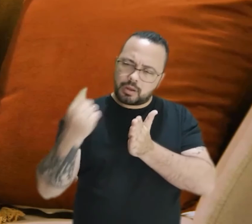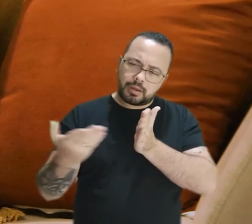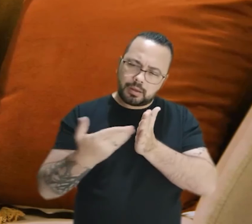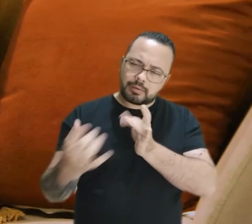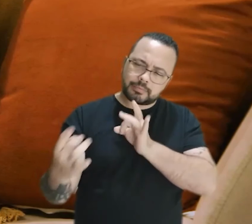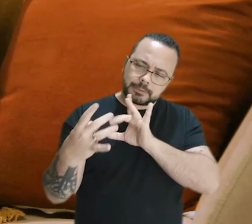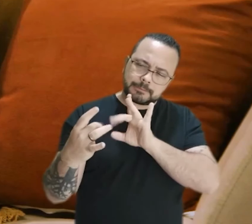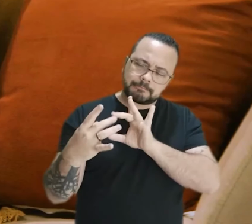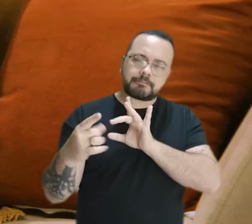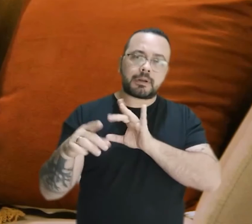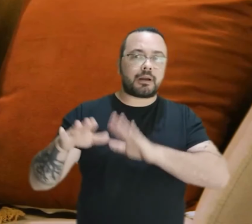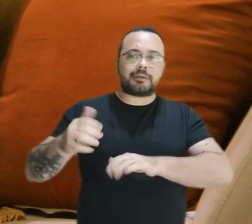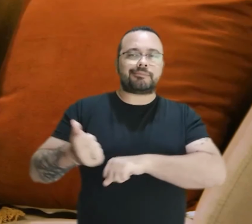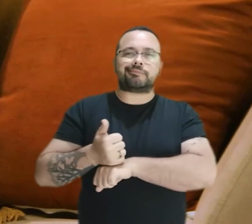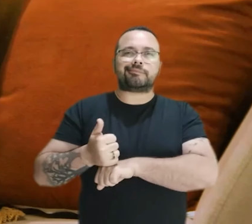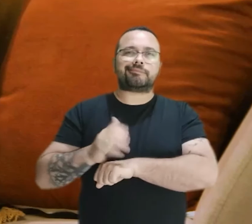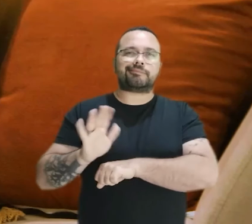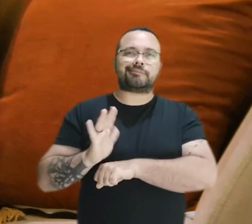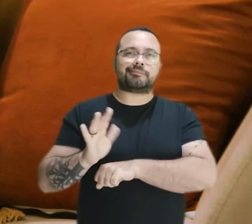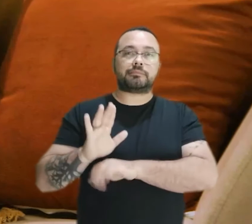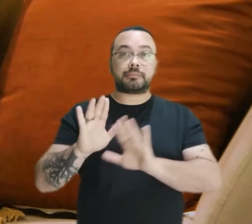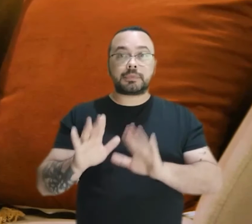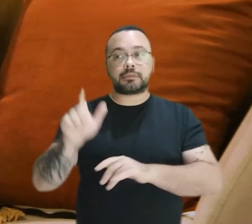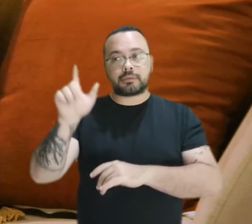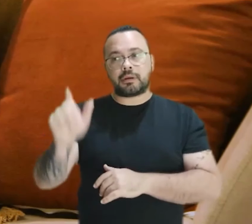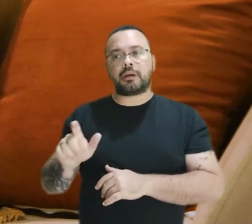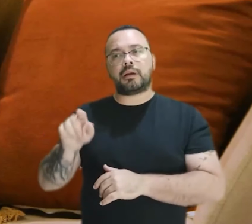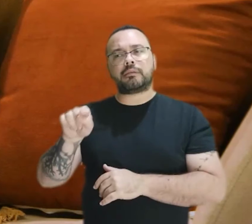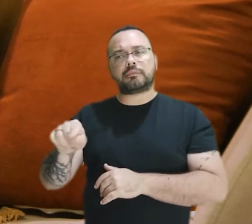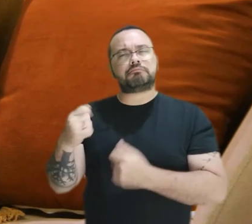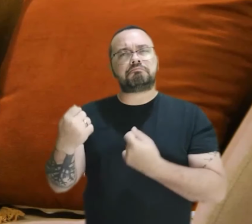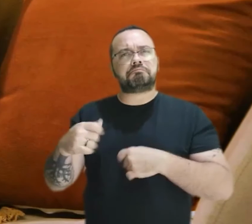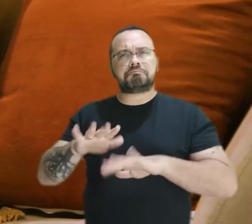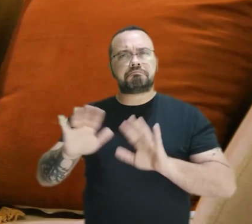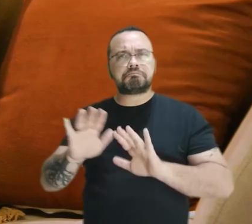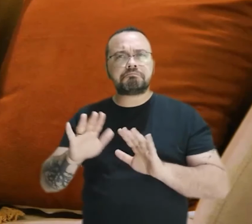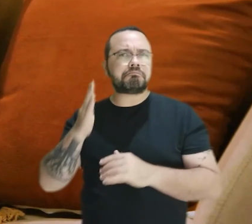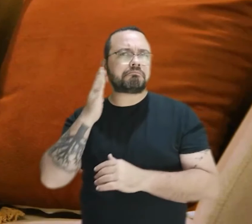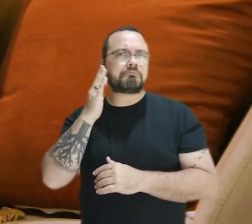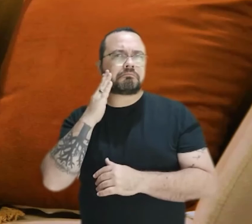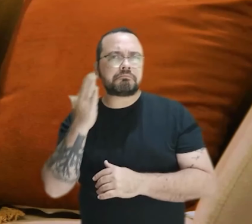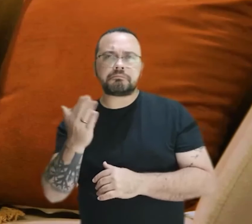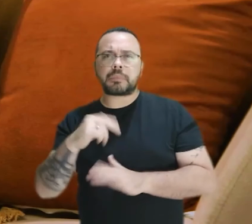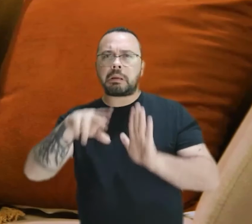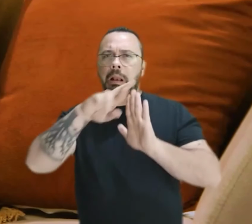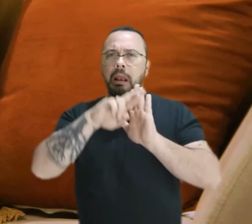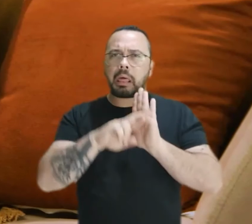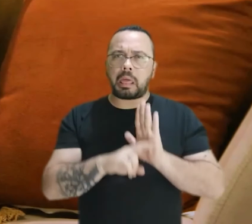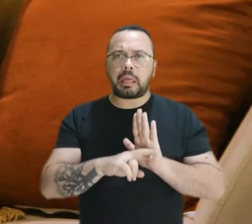que não é especializado, sabe? A pessoa não precisa saber, enfim, os sonetos